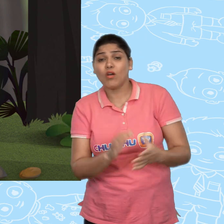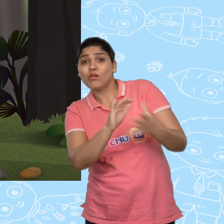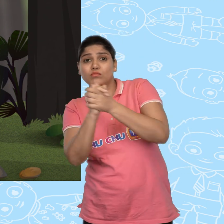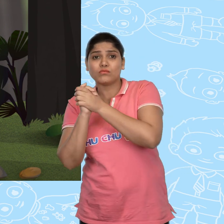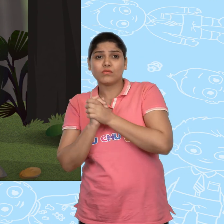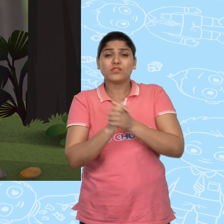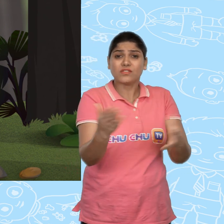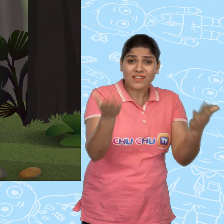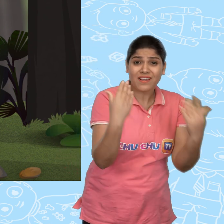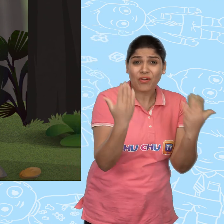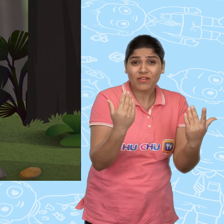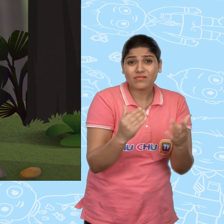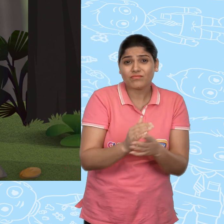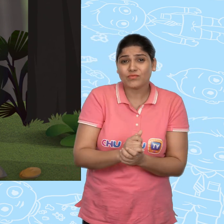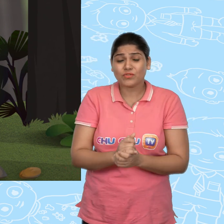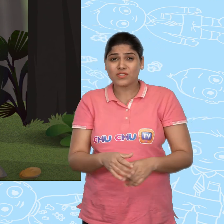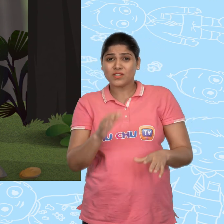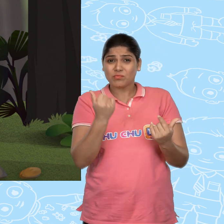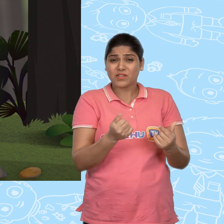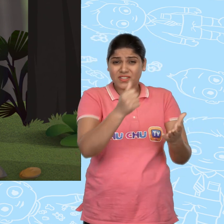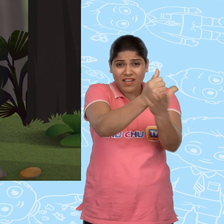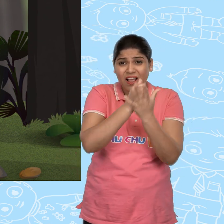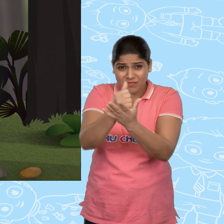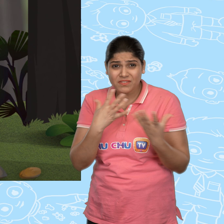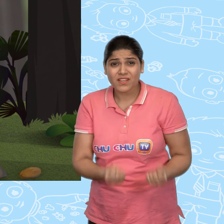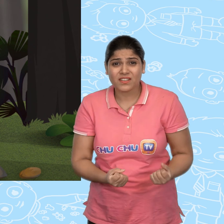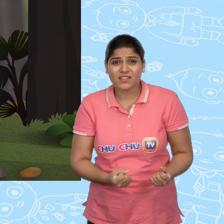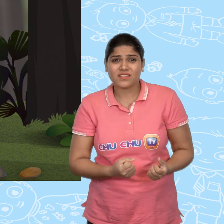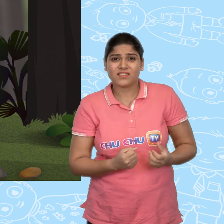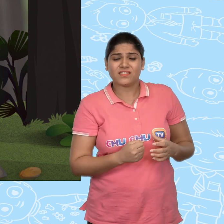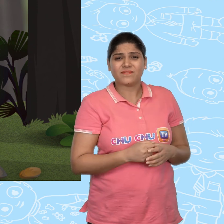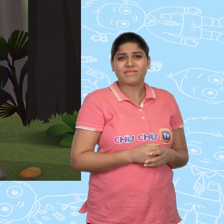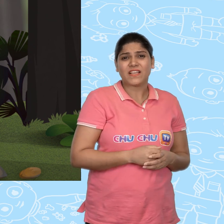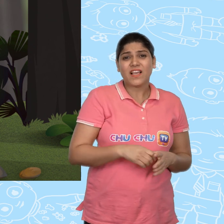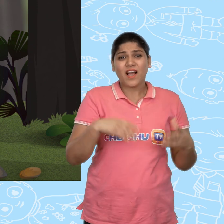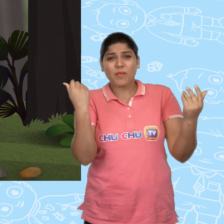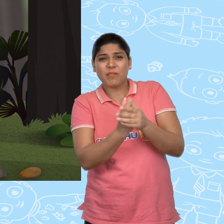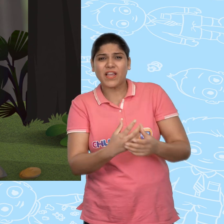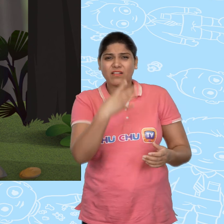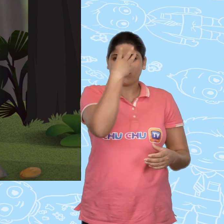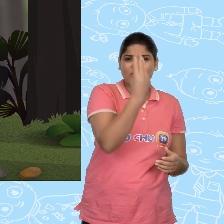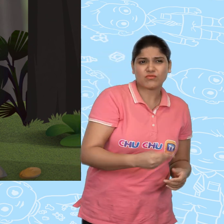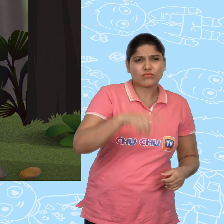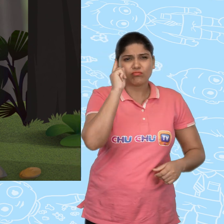दोस्तों, जल्दी आओ. मुझे तुम्हारी मदद चाहिए. हमे हाथी को सबक सिखाना ही होगा।